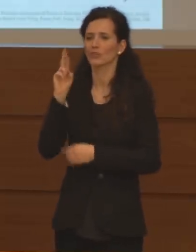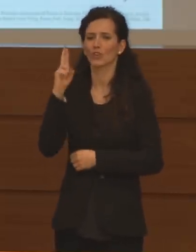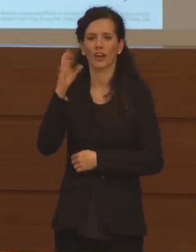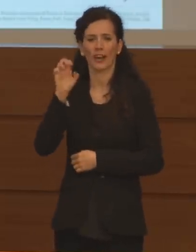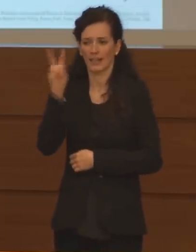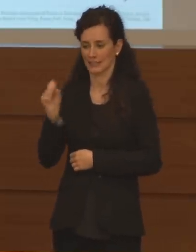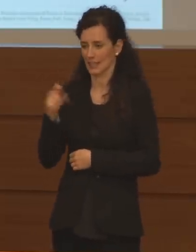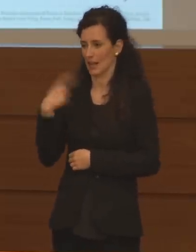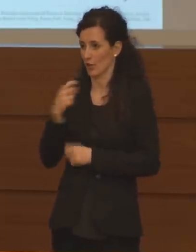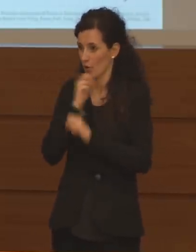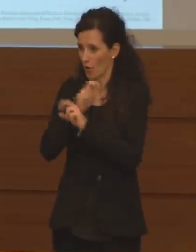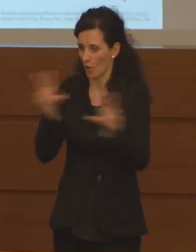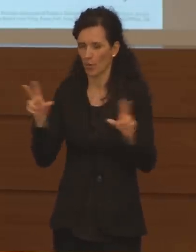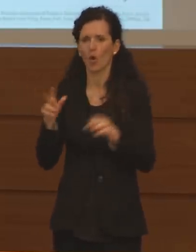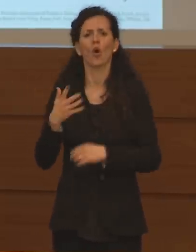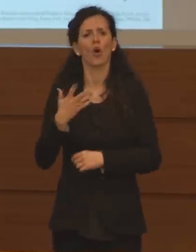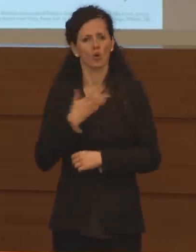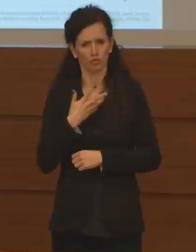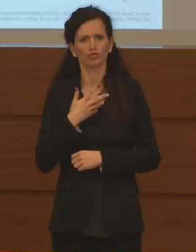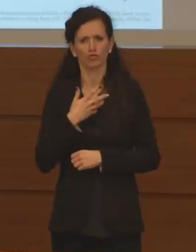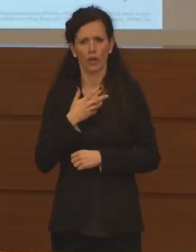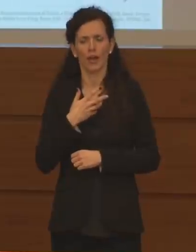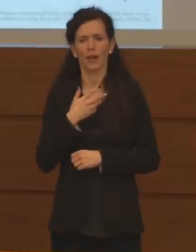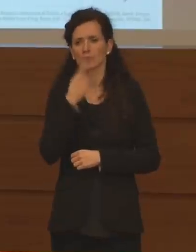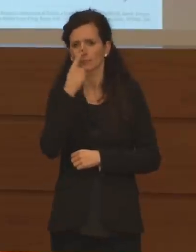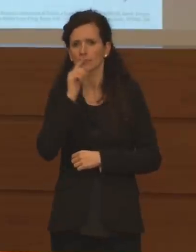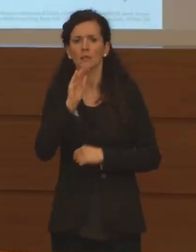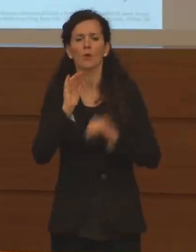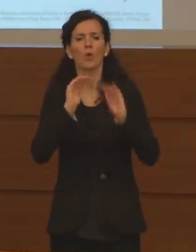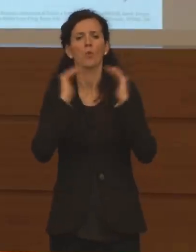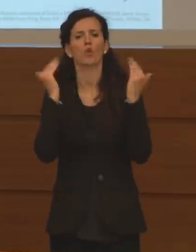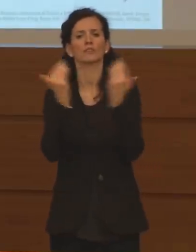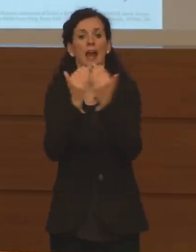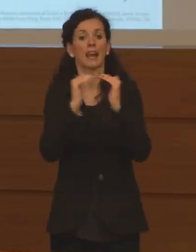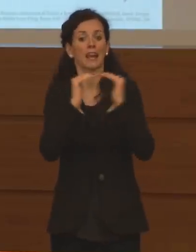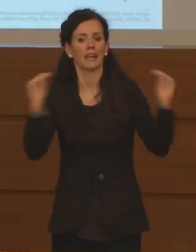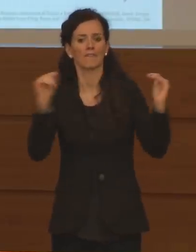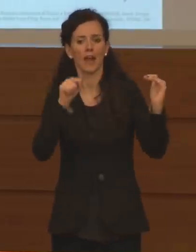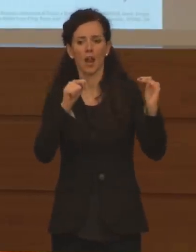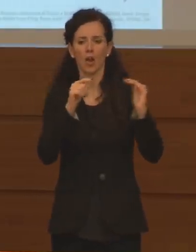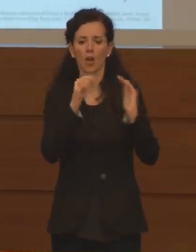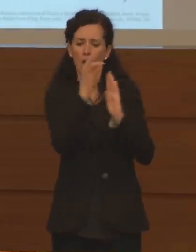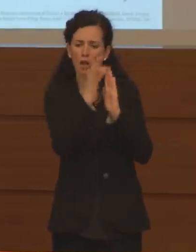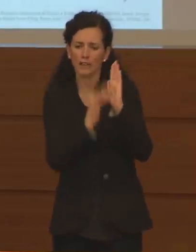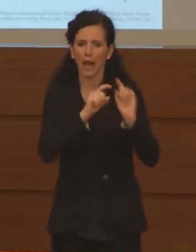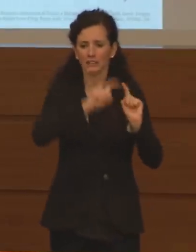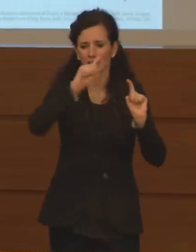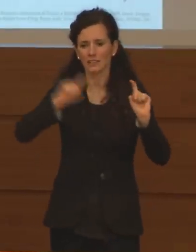livello mondiale dati statistici sulla malattia che ci permettono di dire che